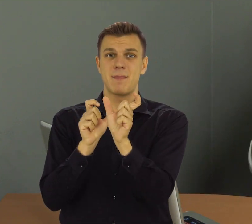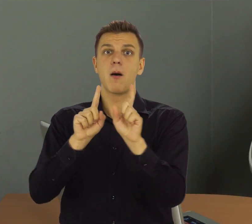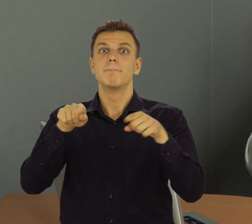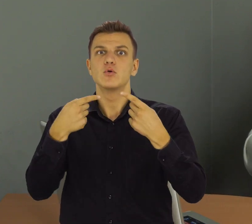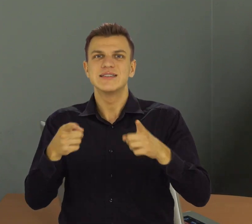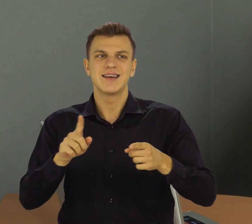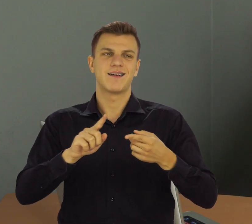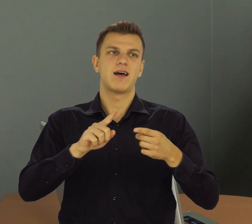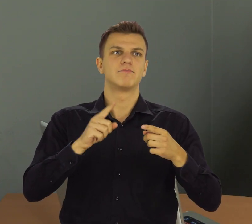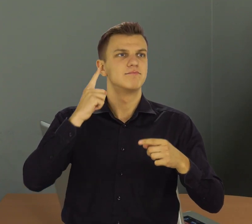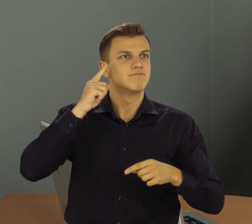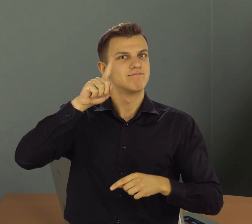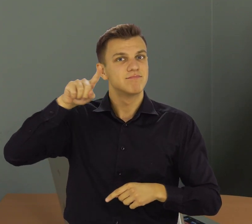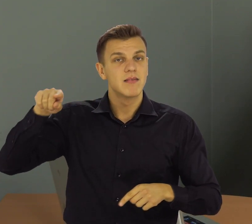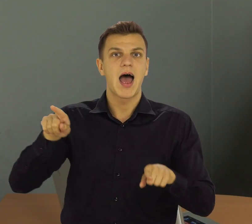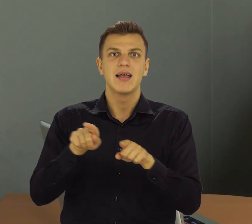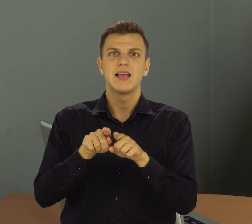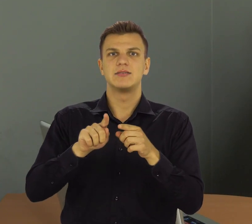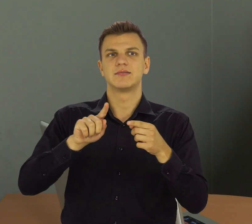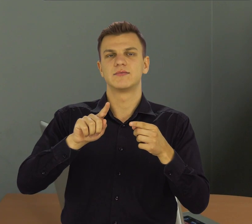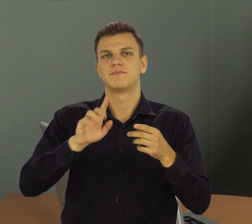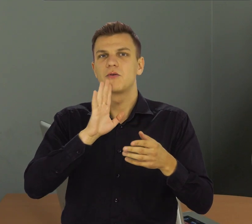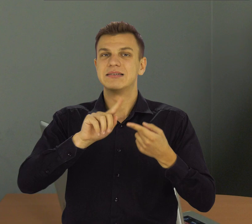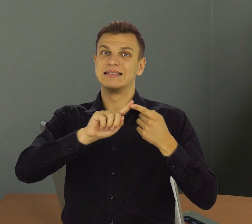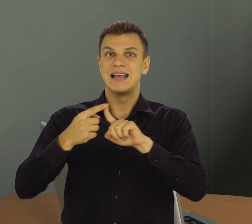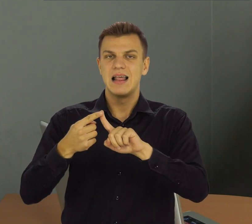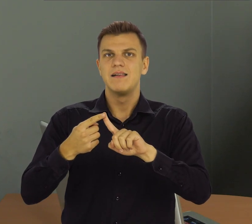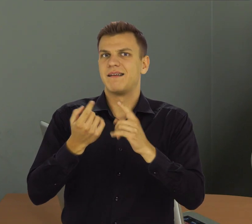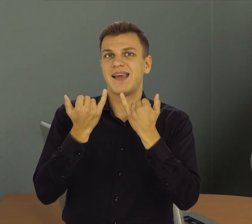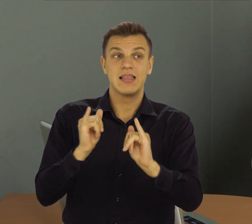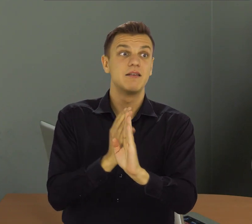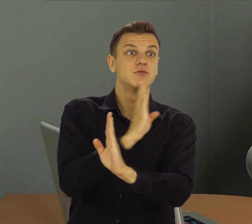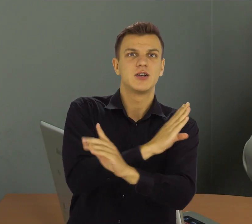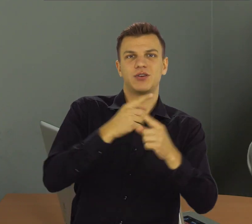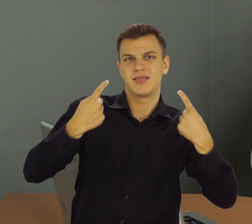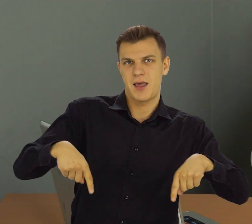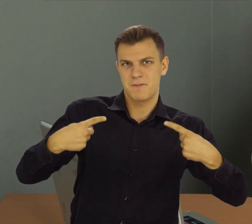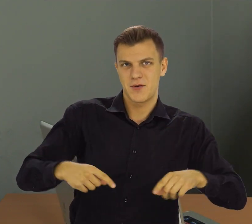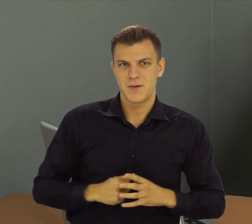Można więc rzec, że CODA, czyli Children/Child of Deaf Adults,